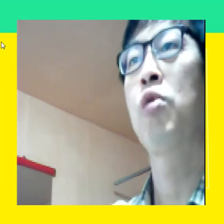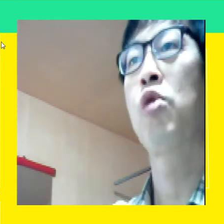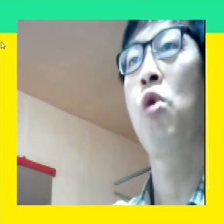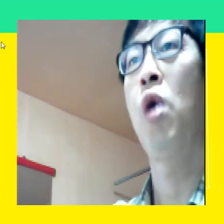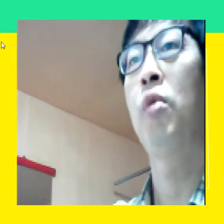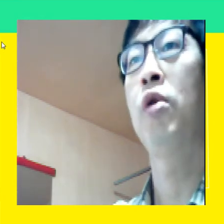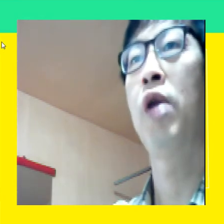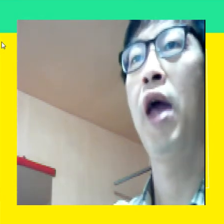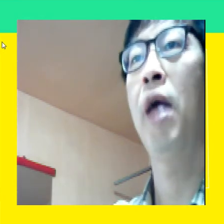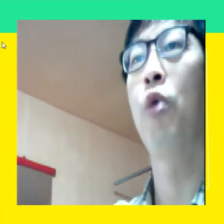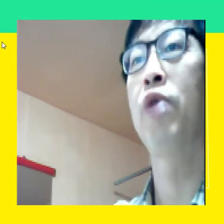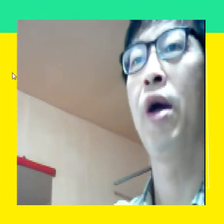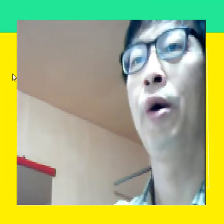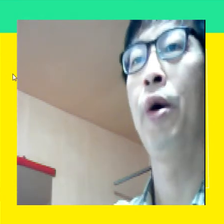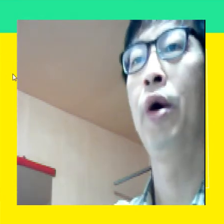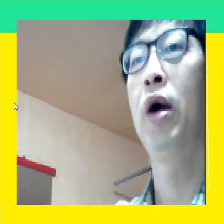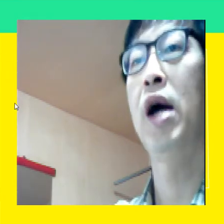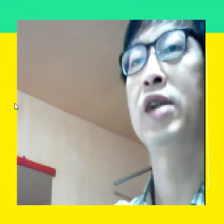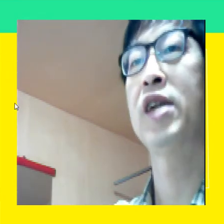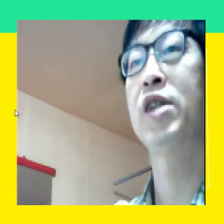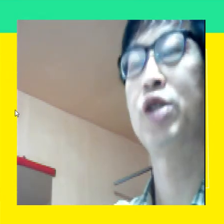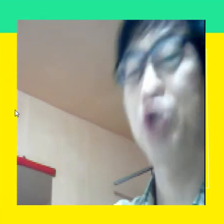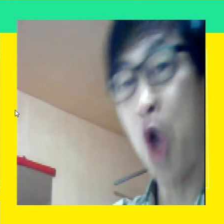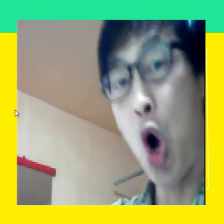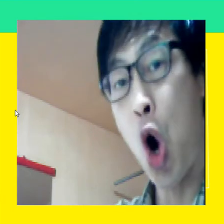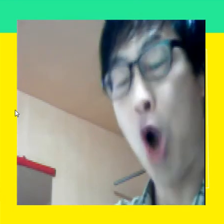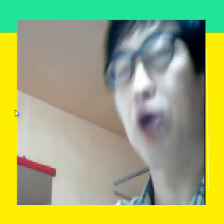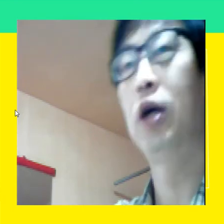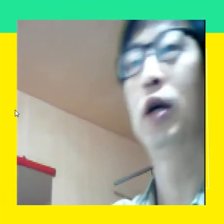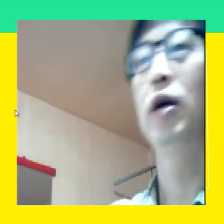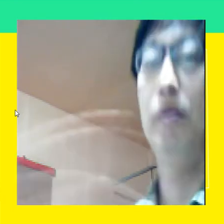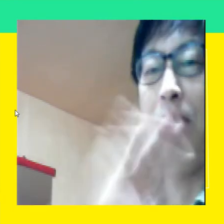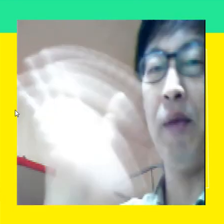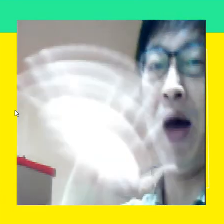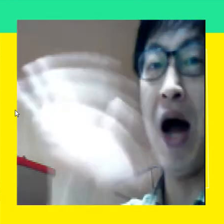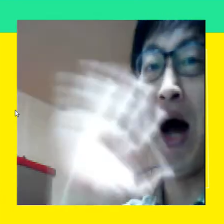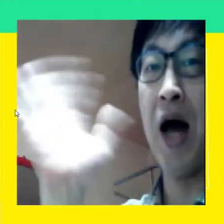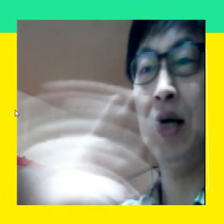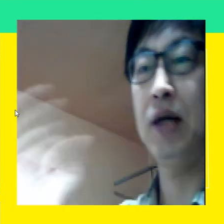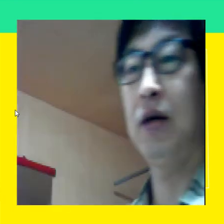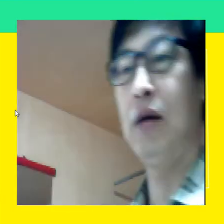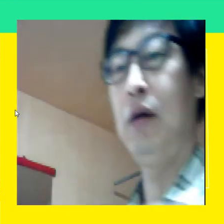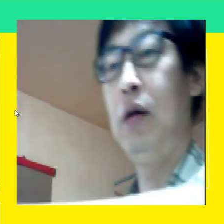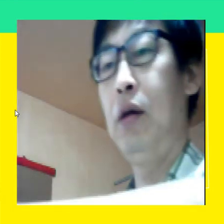여러분도 교재(한국농아인협회 발간.. 수어교본,1과 3페이지)... ...보고 해보세요~ 아시겠죠? Bye bye~